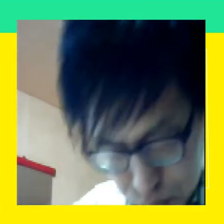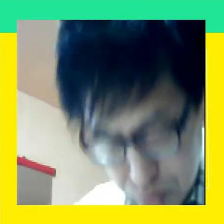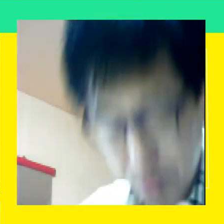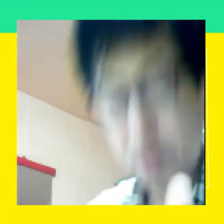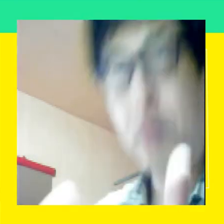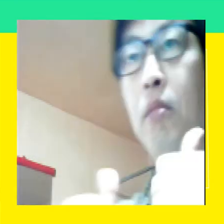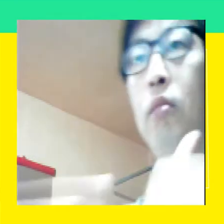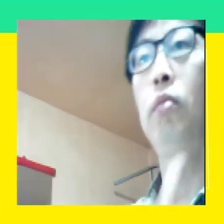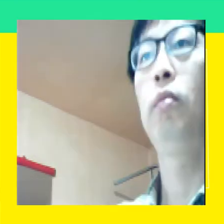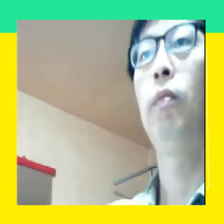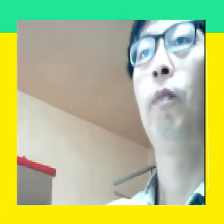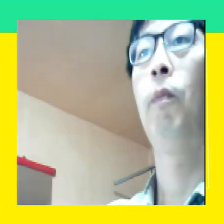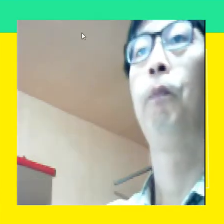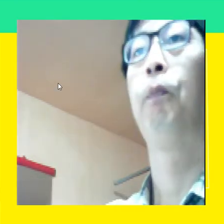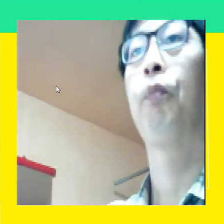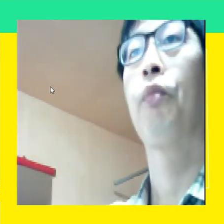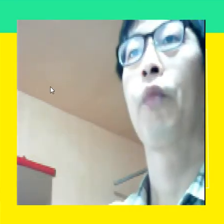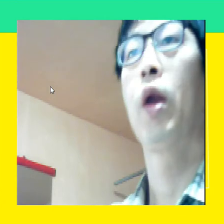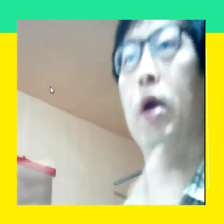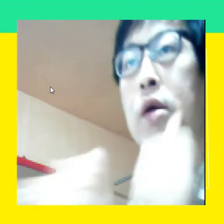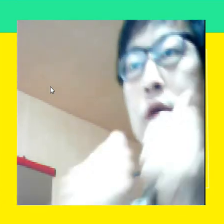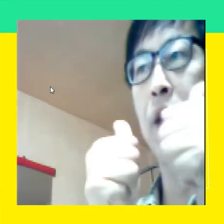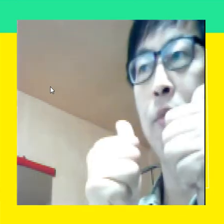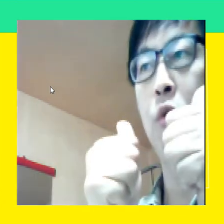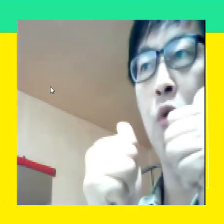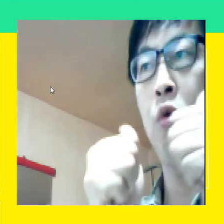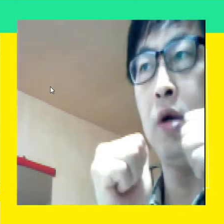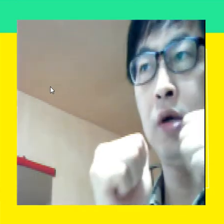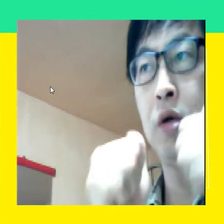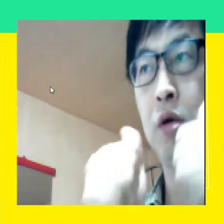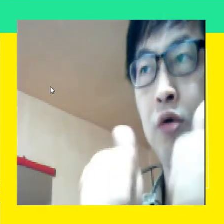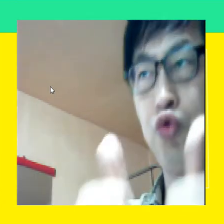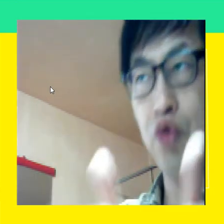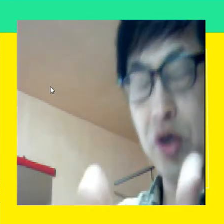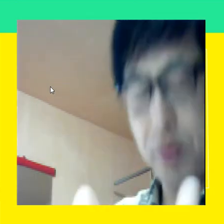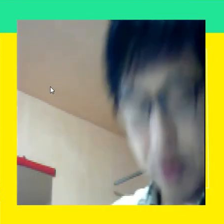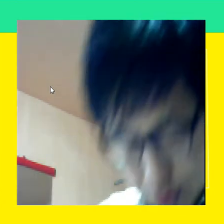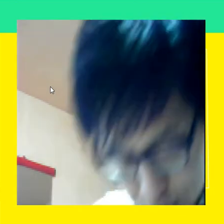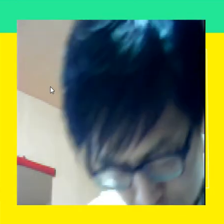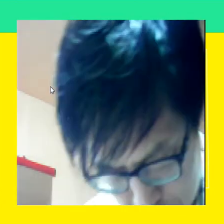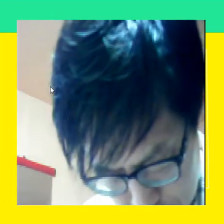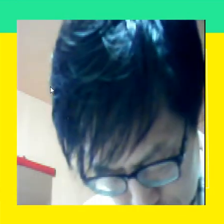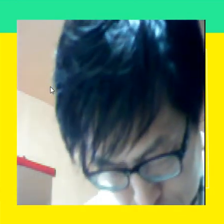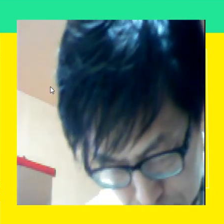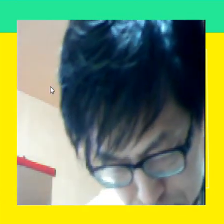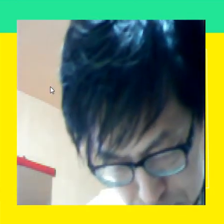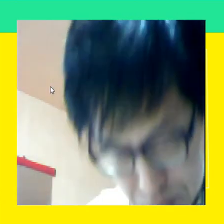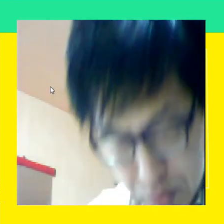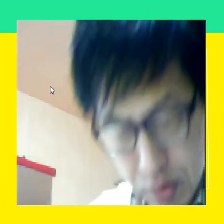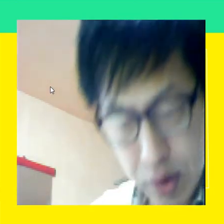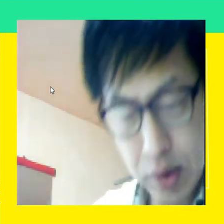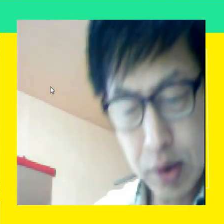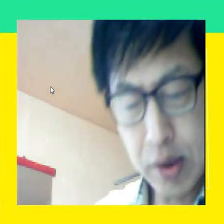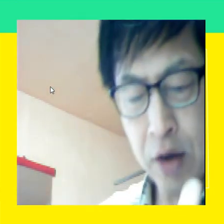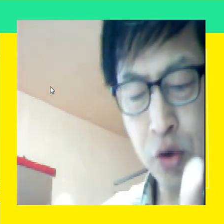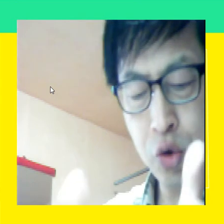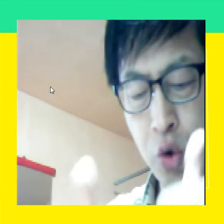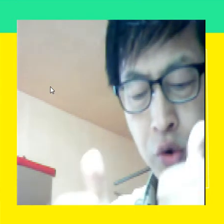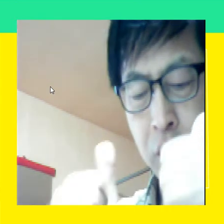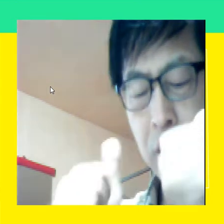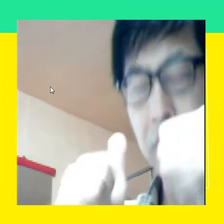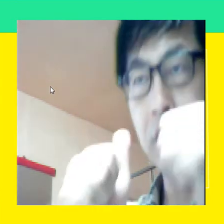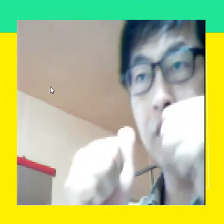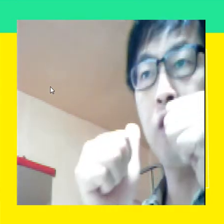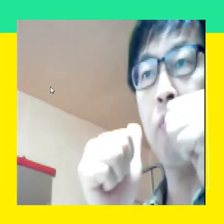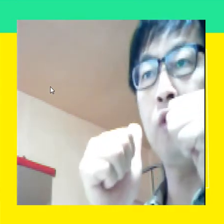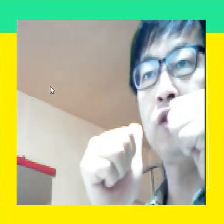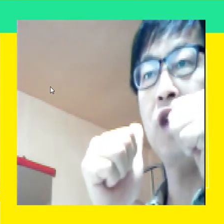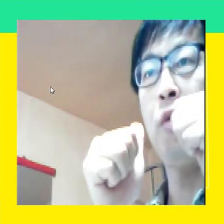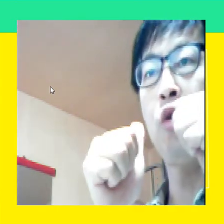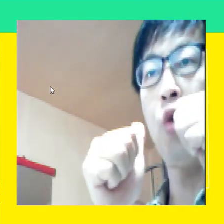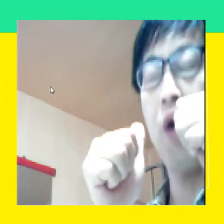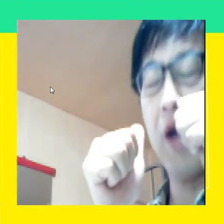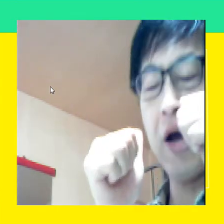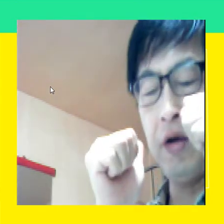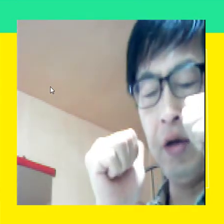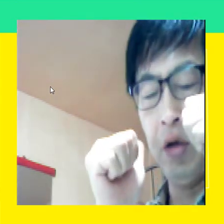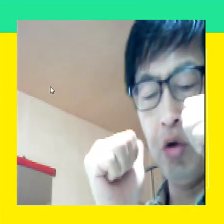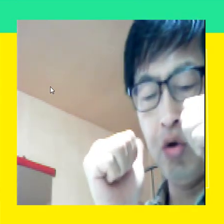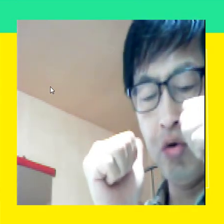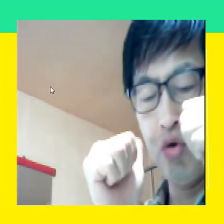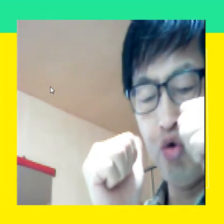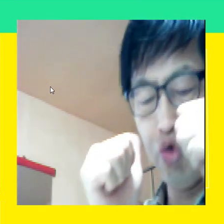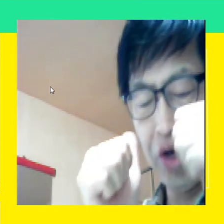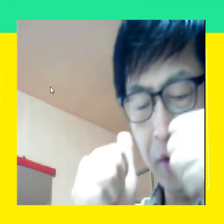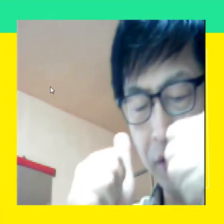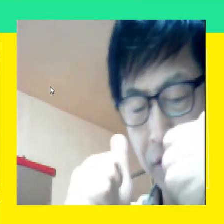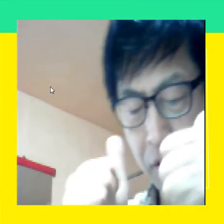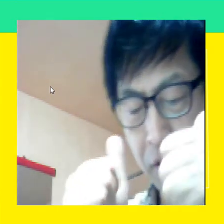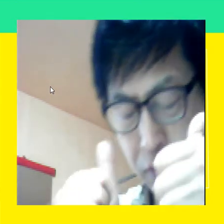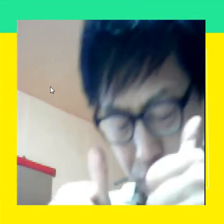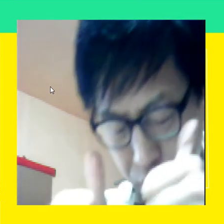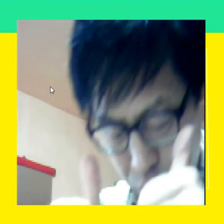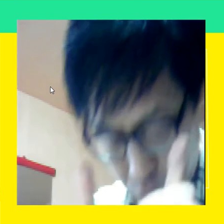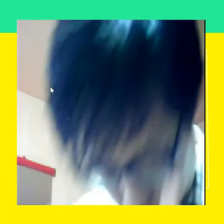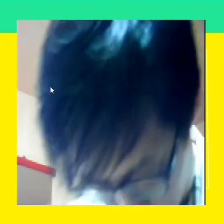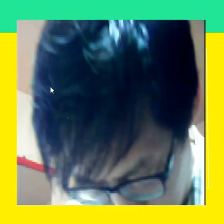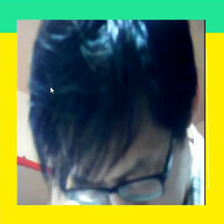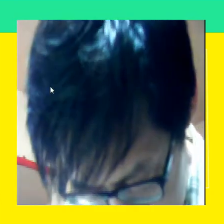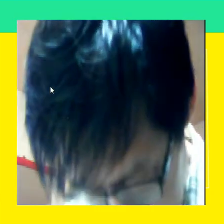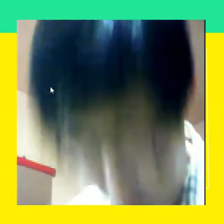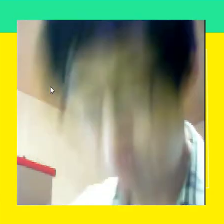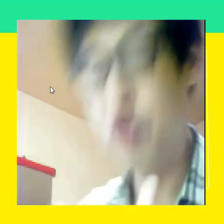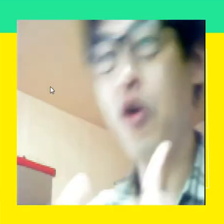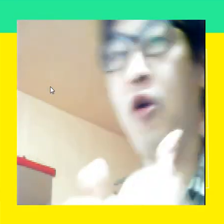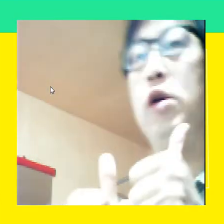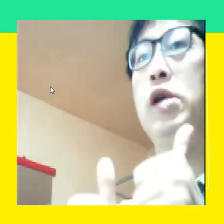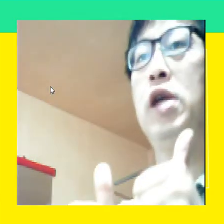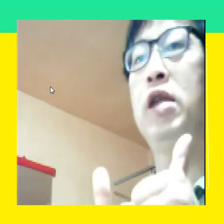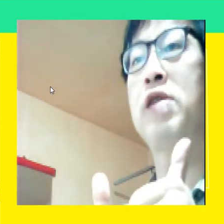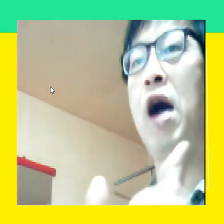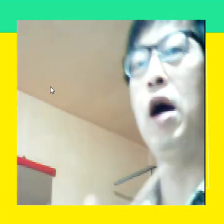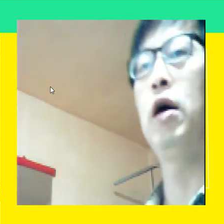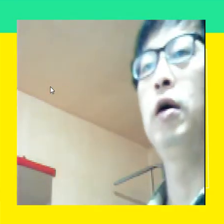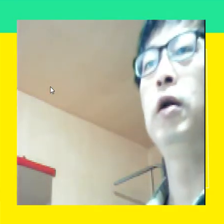...고개를 숙이면서 1번 엄지손가락 편 것도 함께 숙임